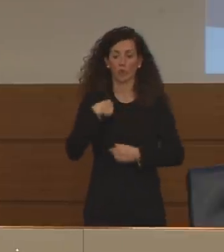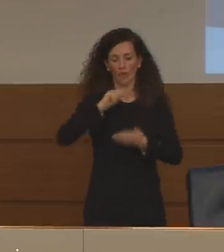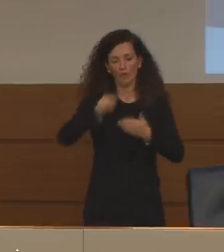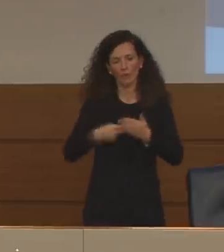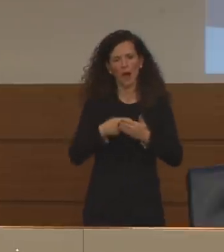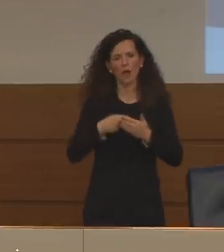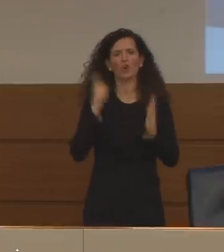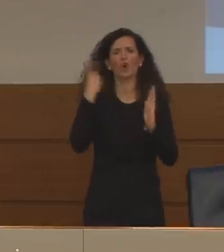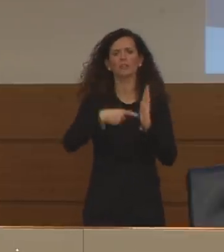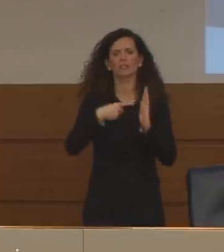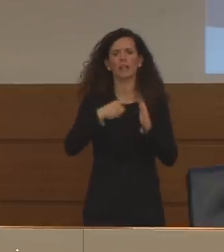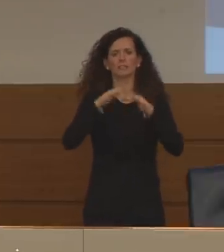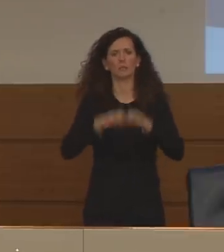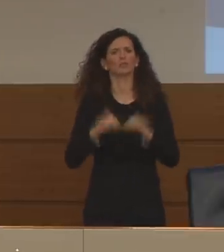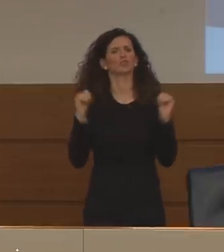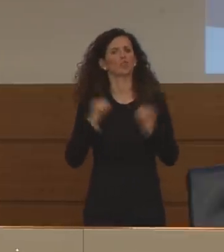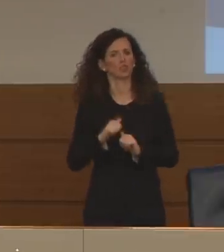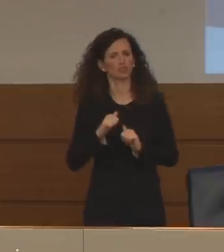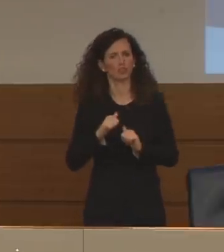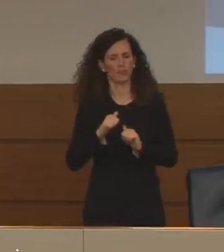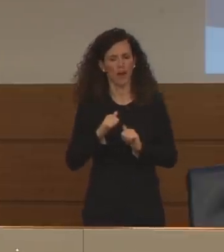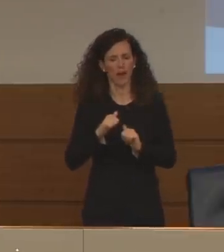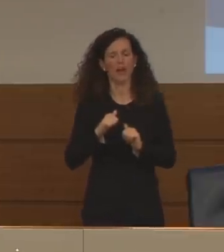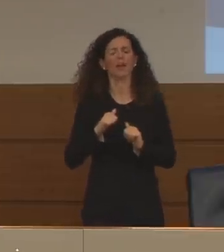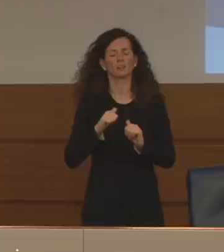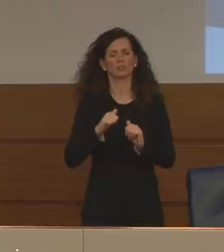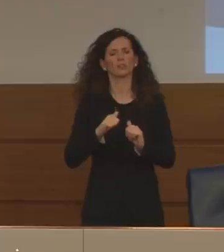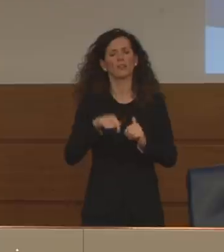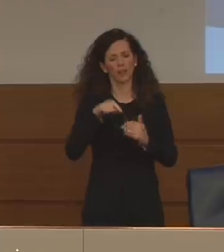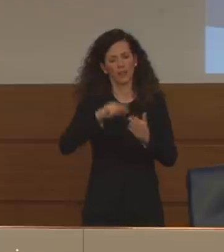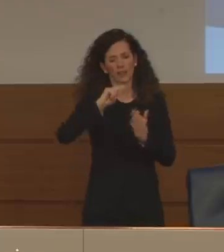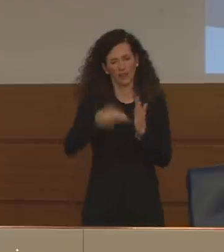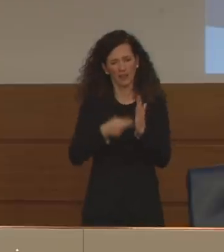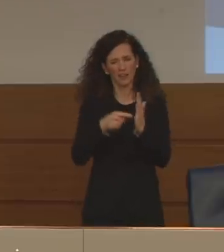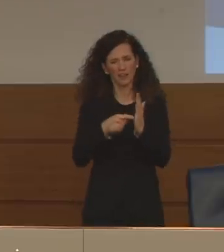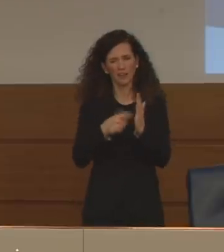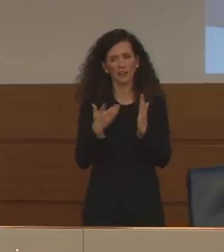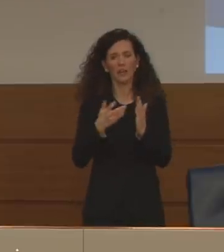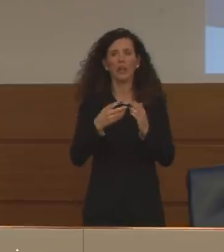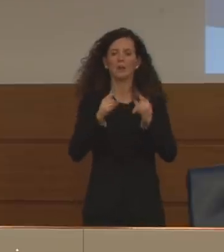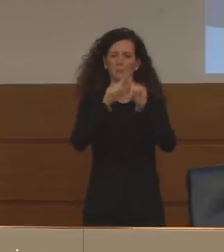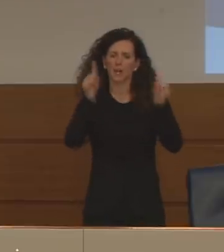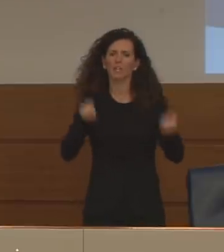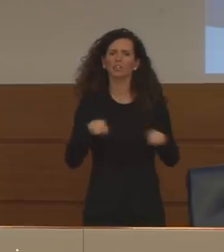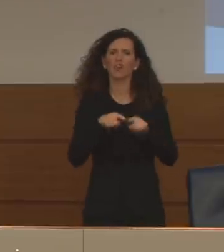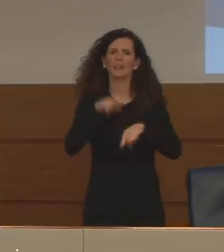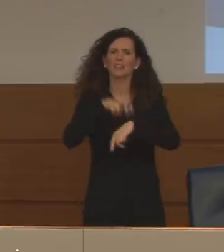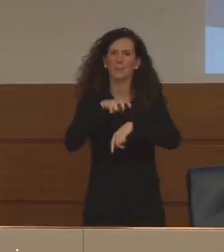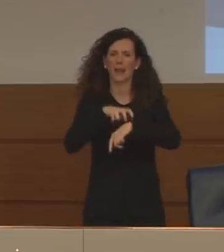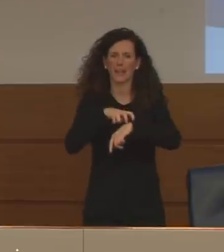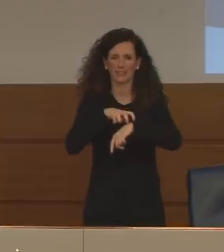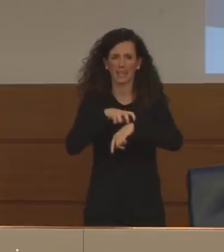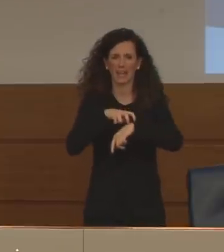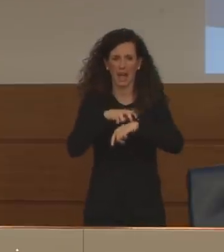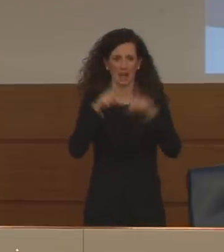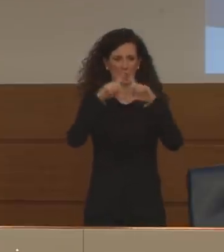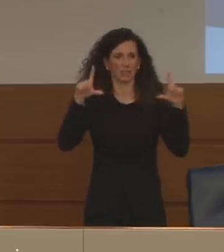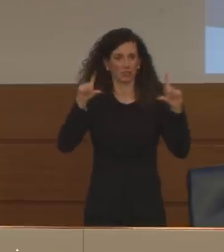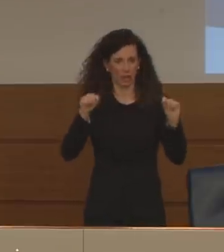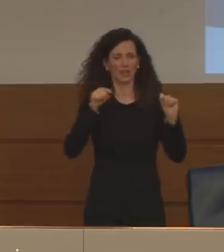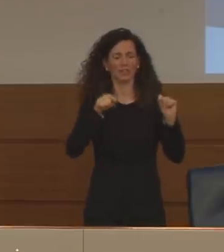consente la dematerializzazione delle ricette mediche con l'attribuzione di un